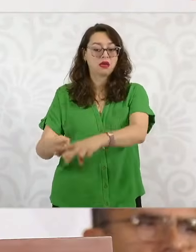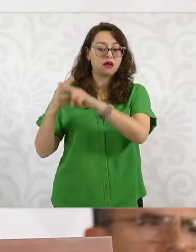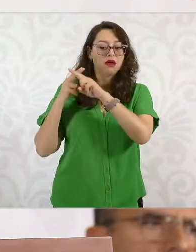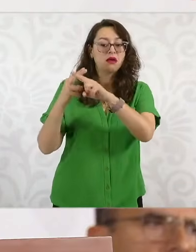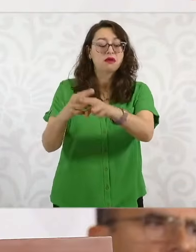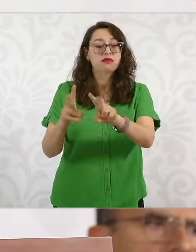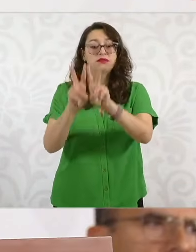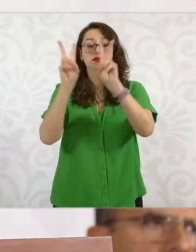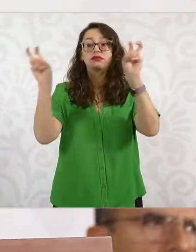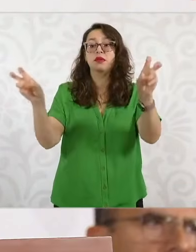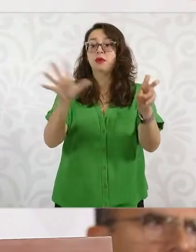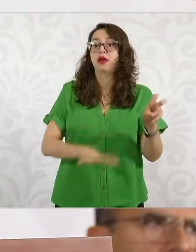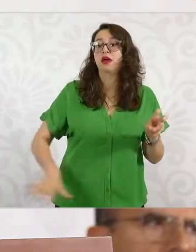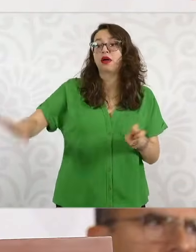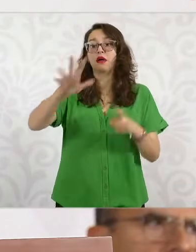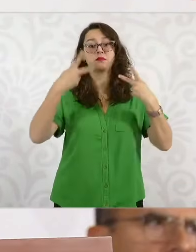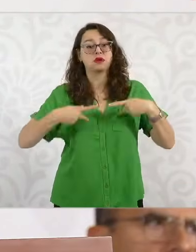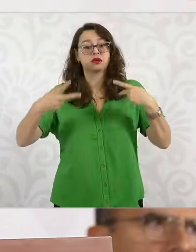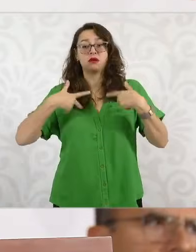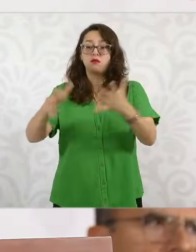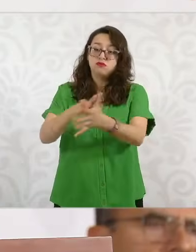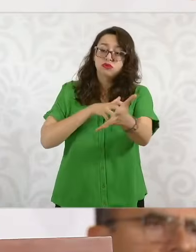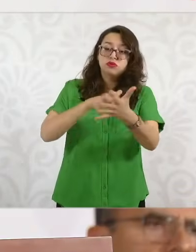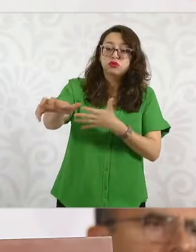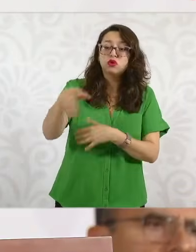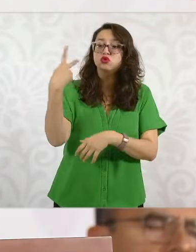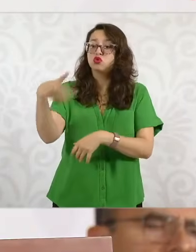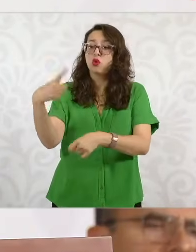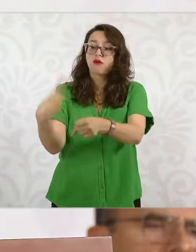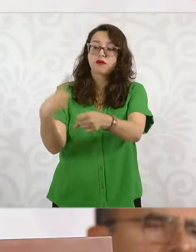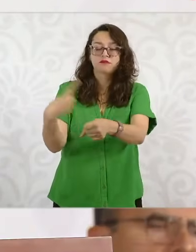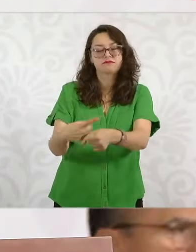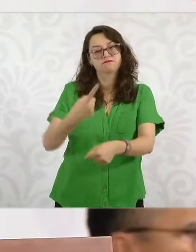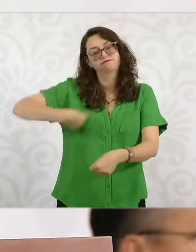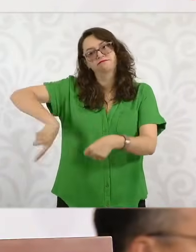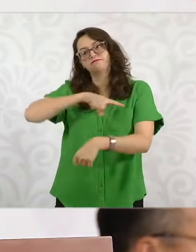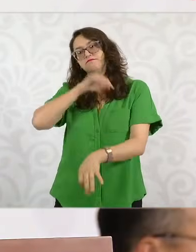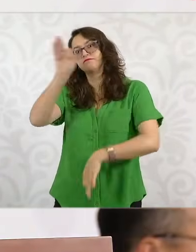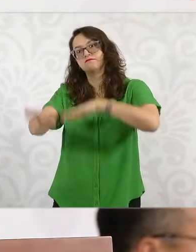y accesibles para millones de familias mexicanas. Contamos con tres de las plantas farmacéuticas